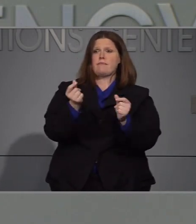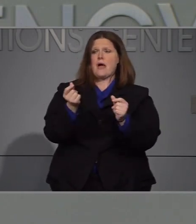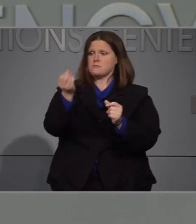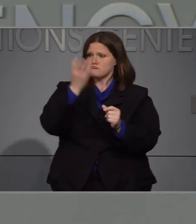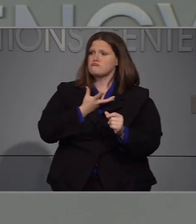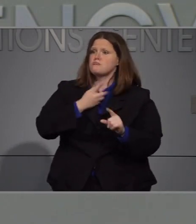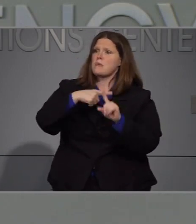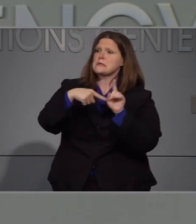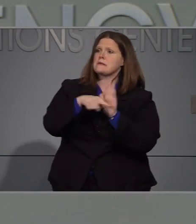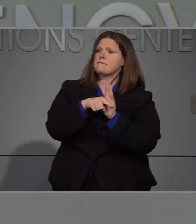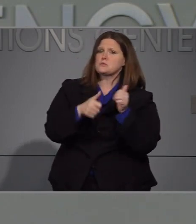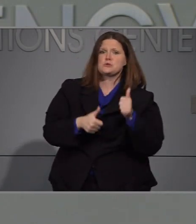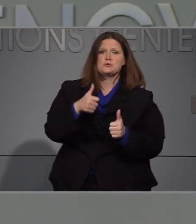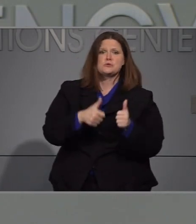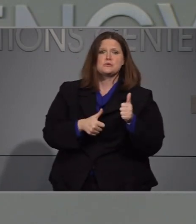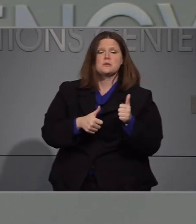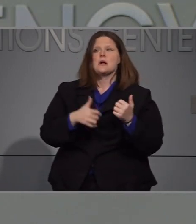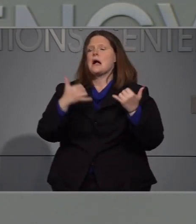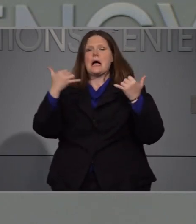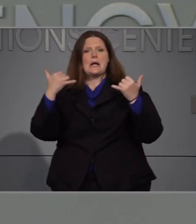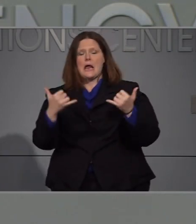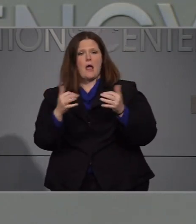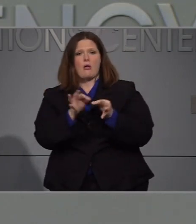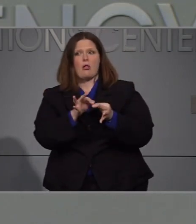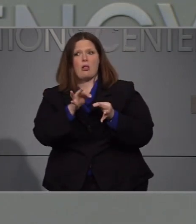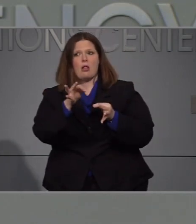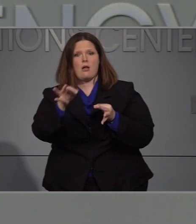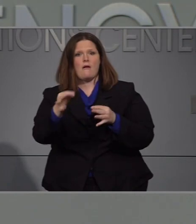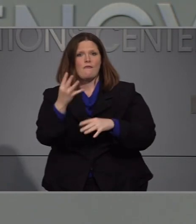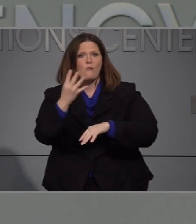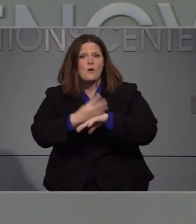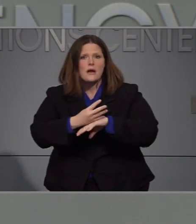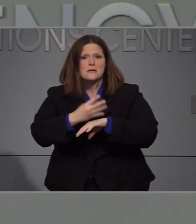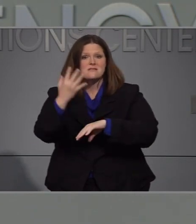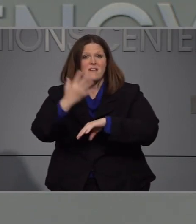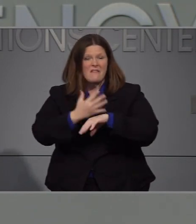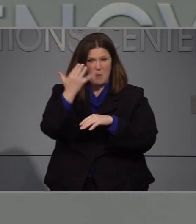veinticuatro cuarenta y ocho, ahora a ver estamos viendo que se tarda de cinco a seis días